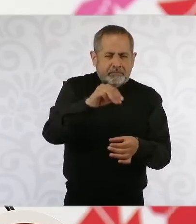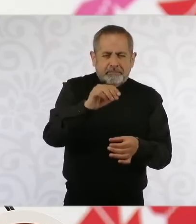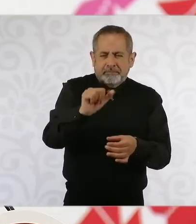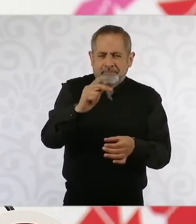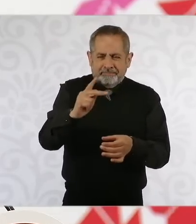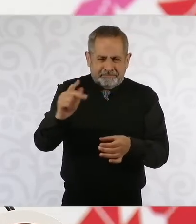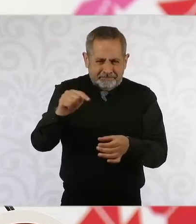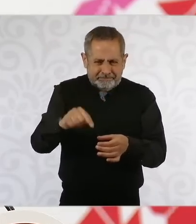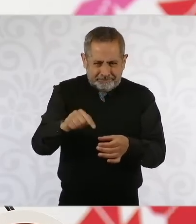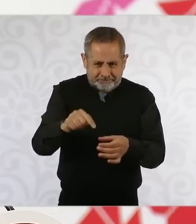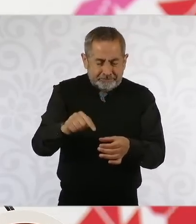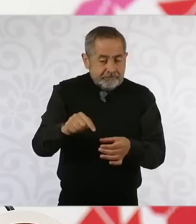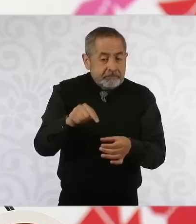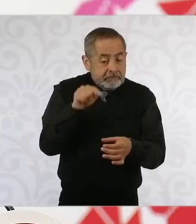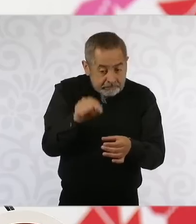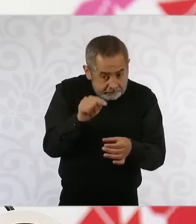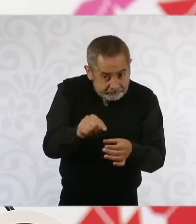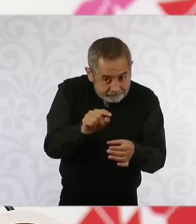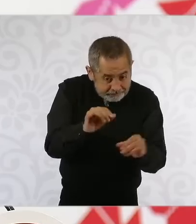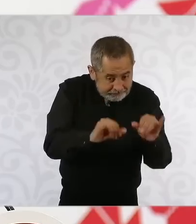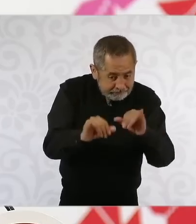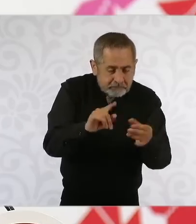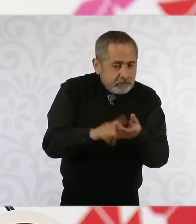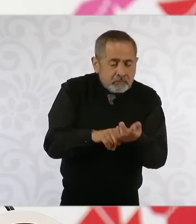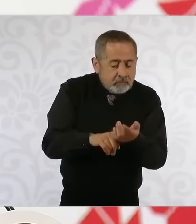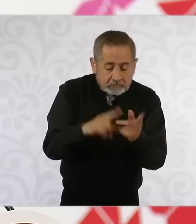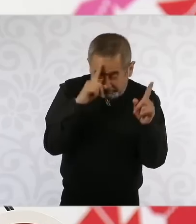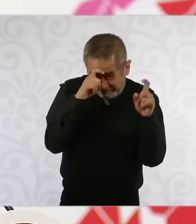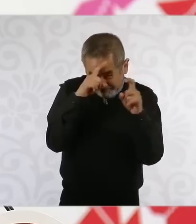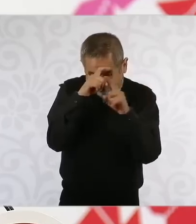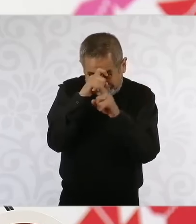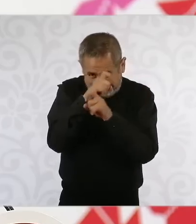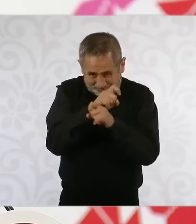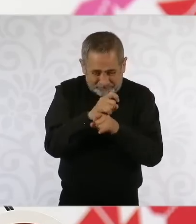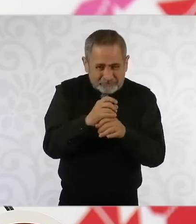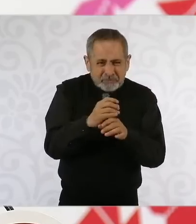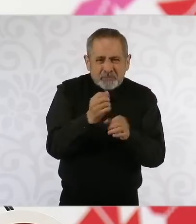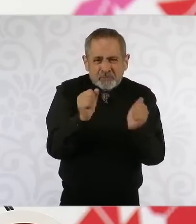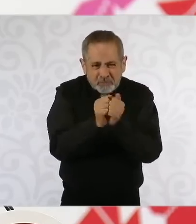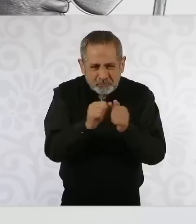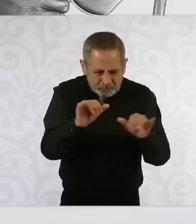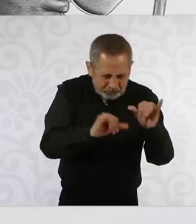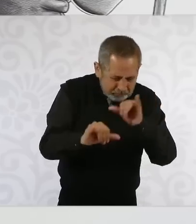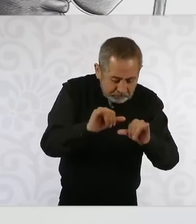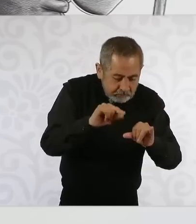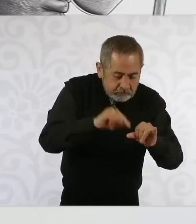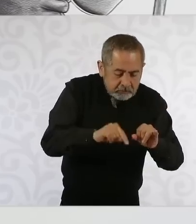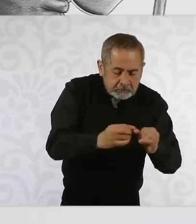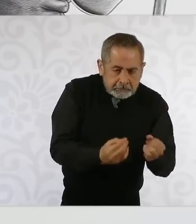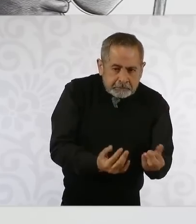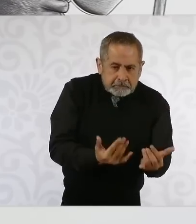químico se elabora mediante un proceso complejo de síntesis química que emite vapores y esos vapores